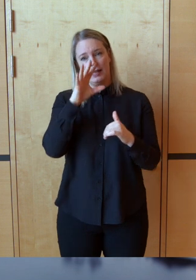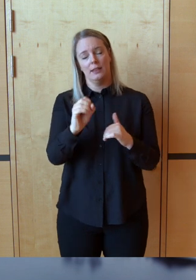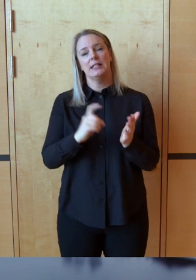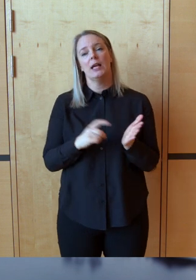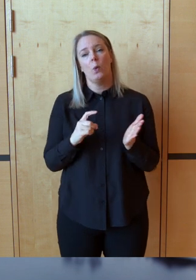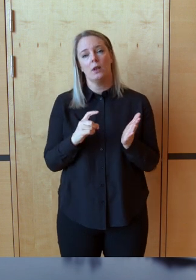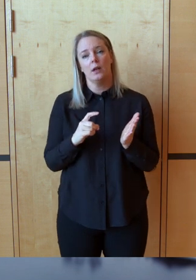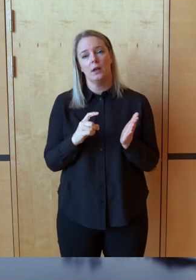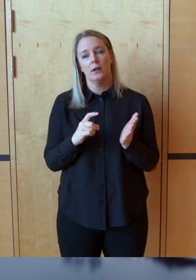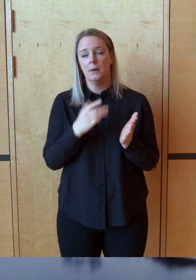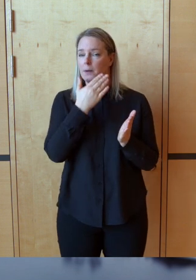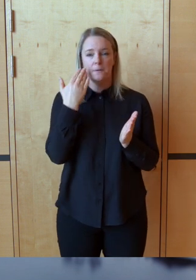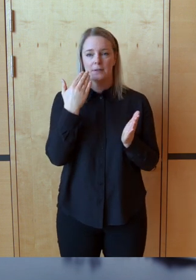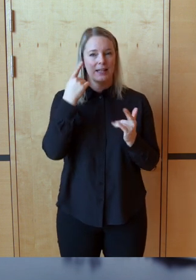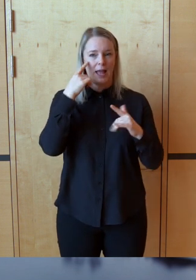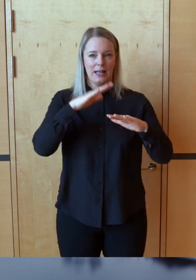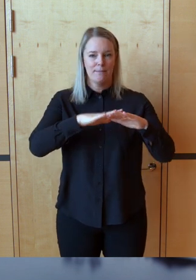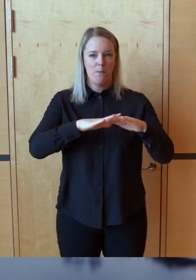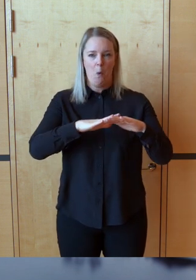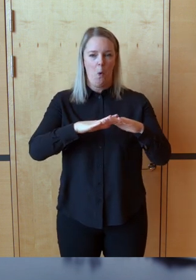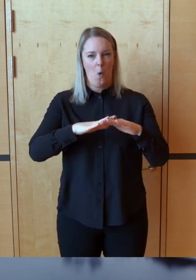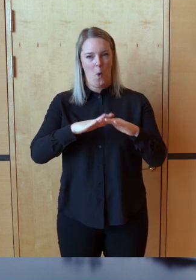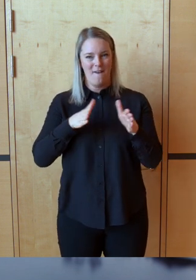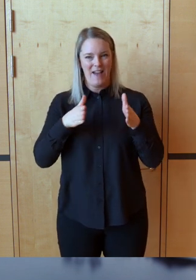Och då har man inte räkna med att det är mycket sämre väg Från